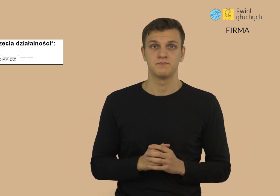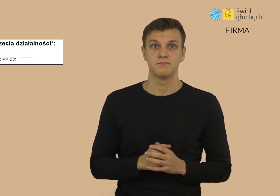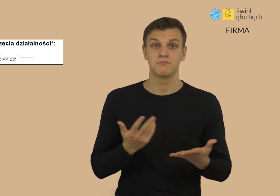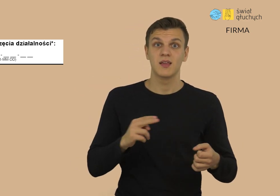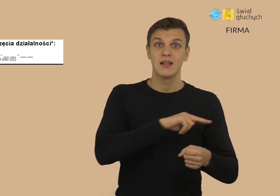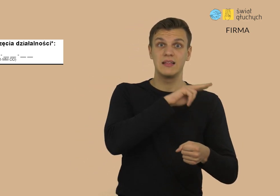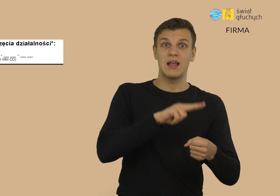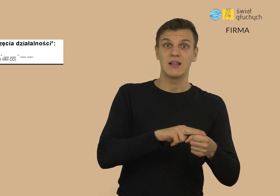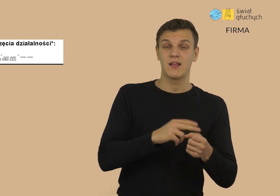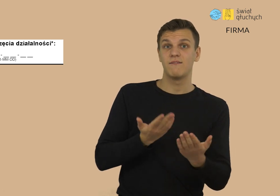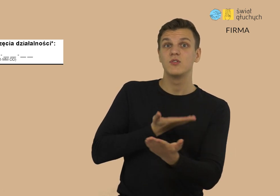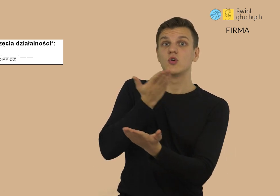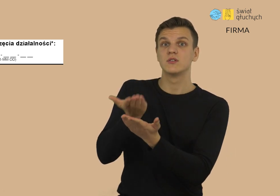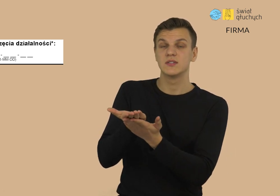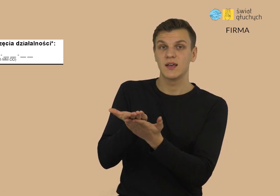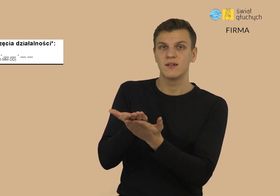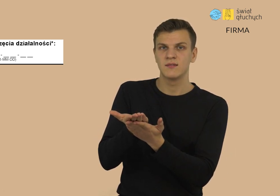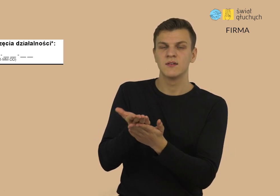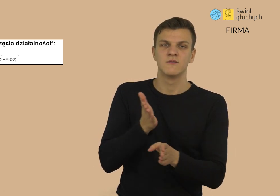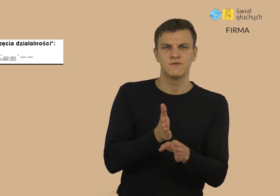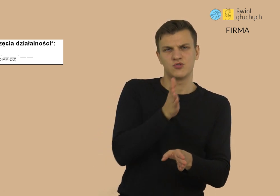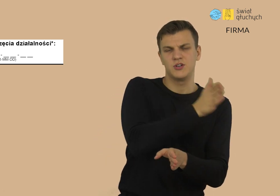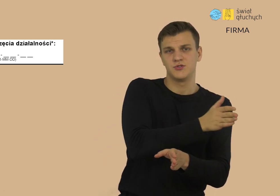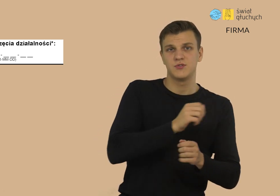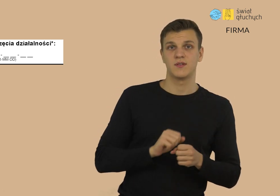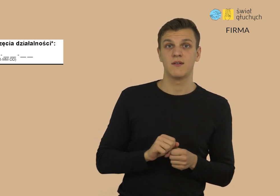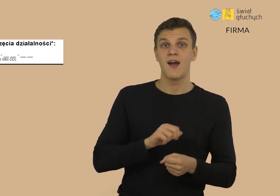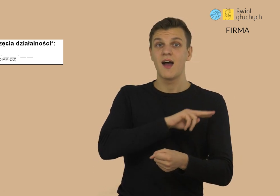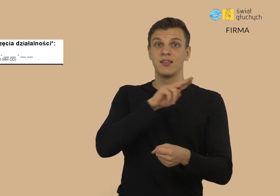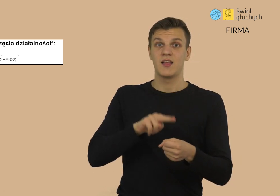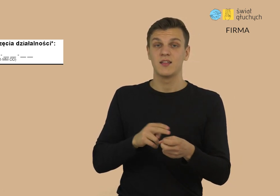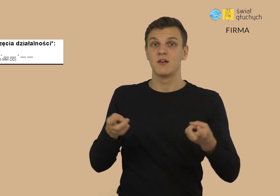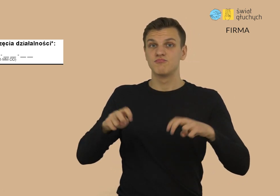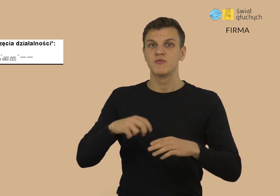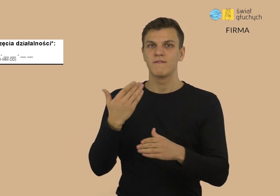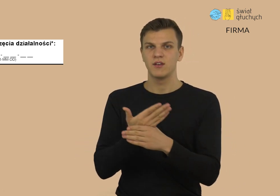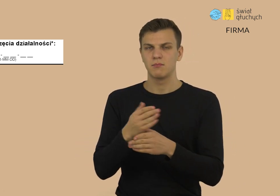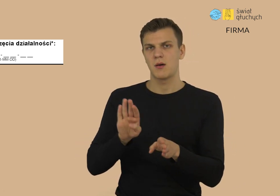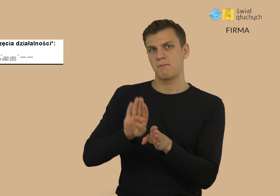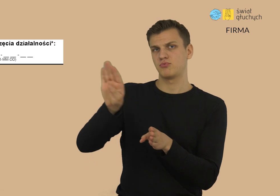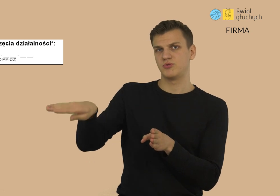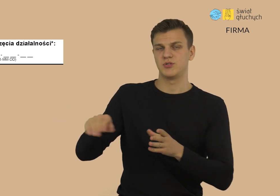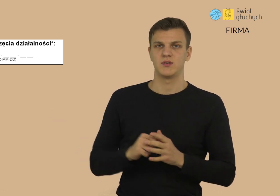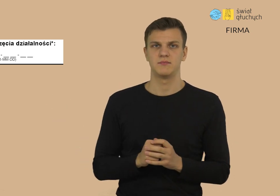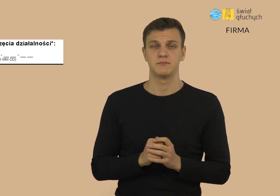Nie może też być wcześniejsza niż data złożenia wniosku CEIDG.